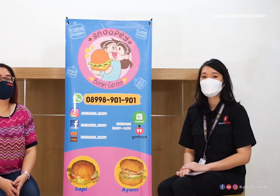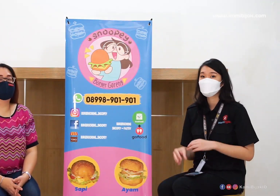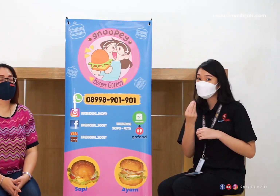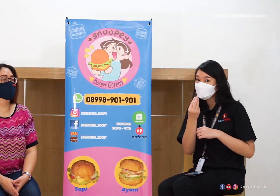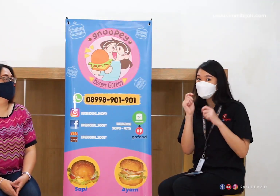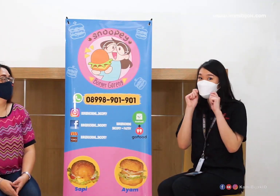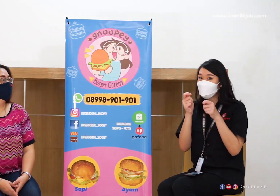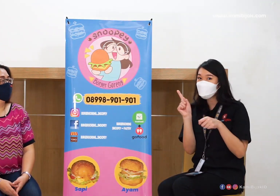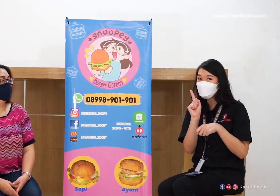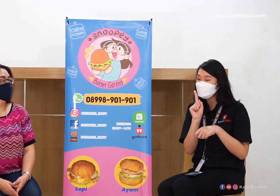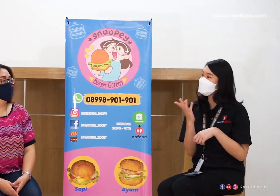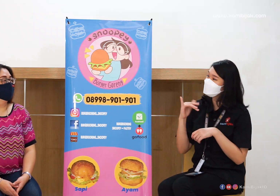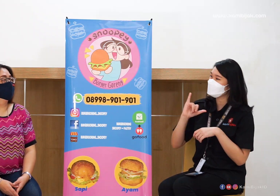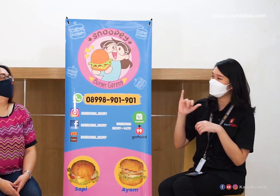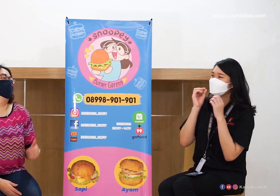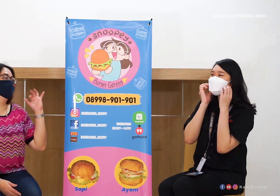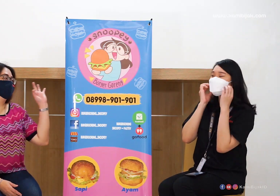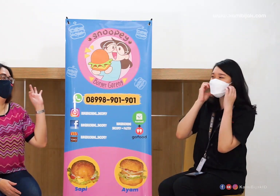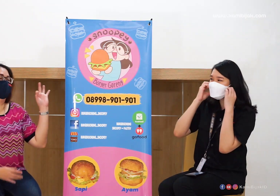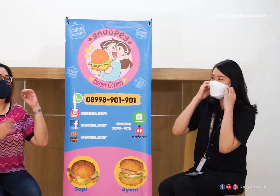Tunggu, masker dibuka dulu ya. Yuk sama-sama.